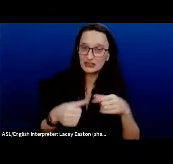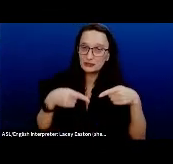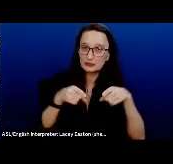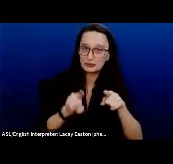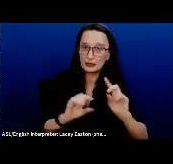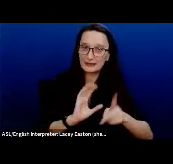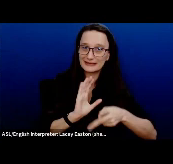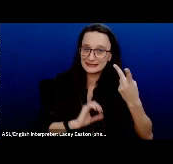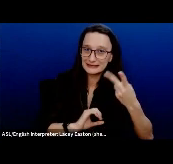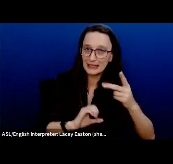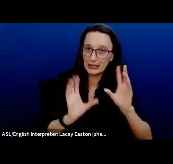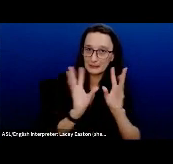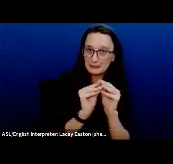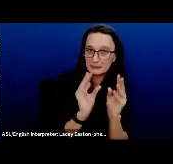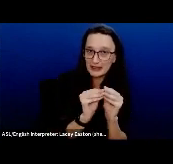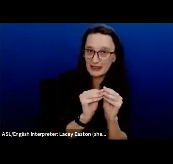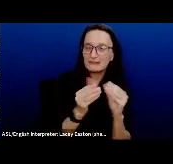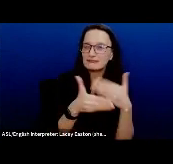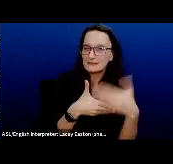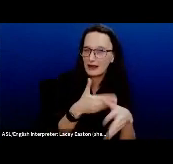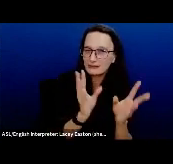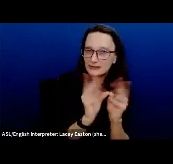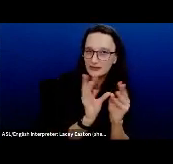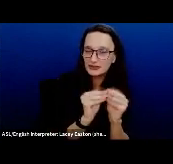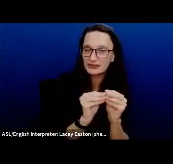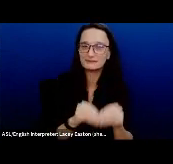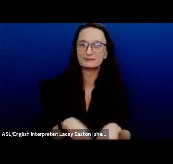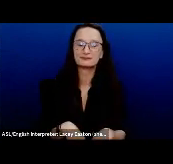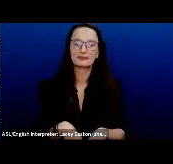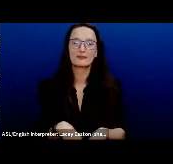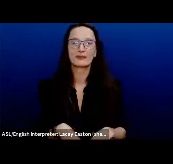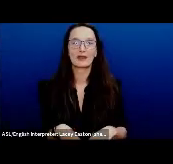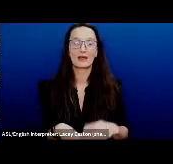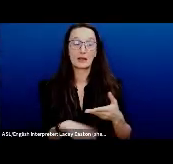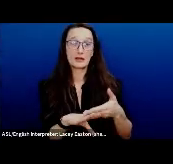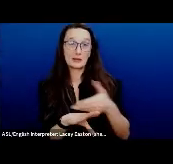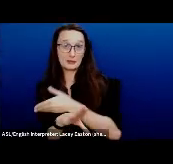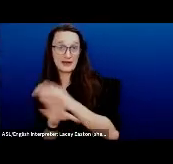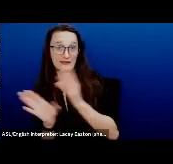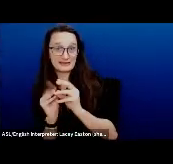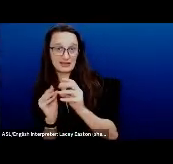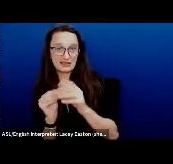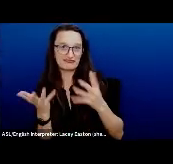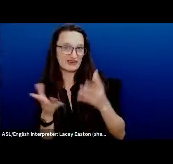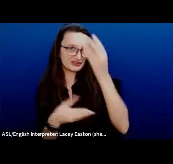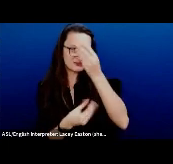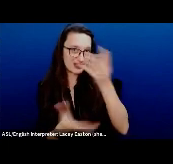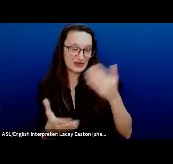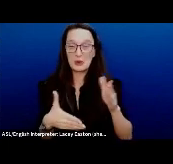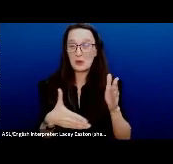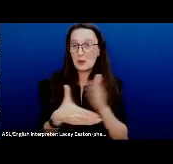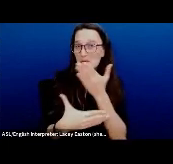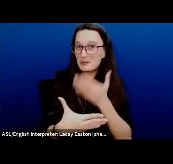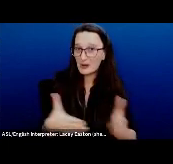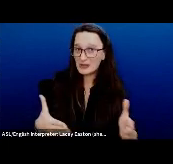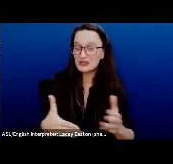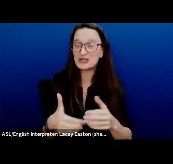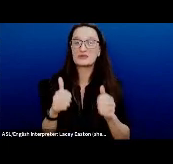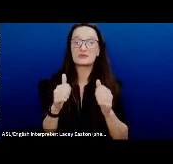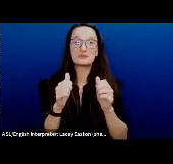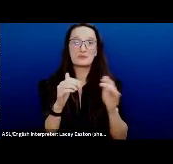próxima sesión, como compartí en nuestras sesiones anteriores. Las asociaciones entre familias, padres, cuidadores,